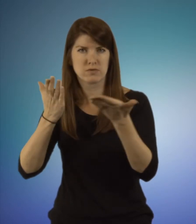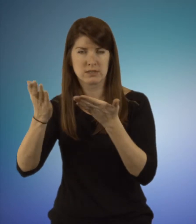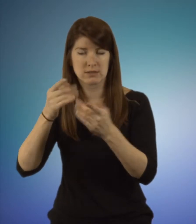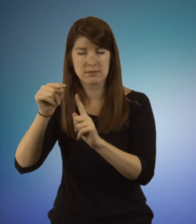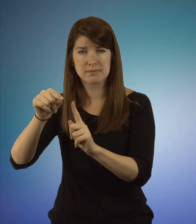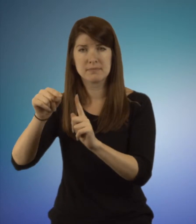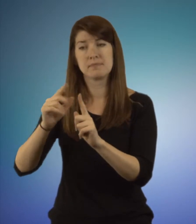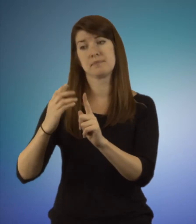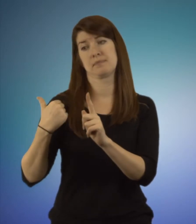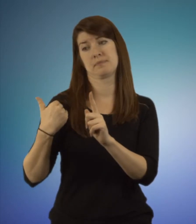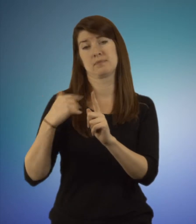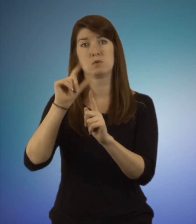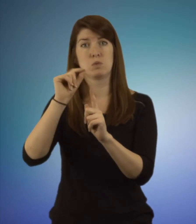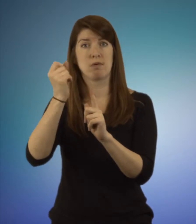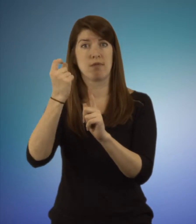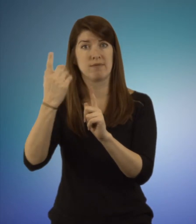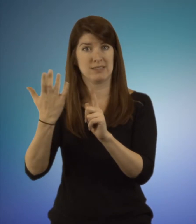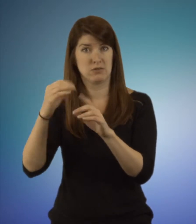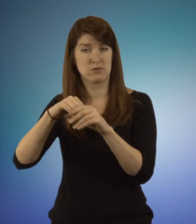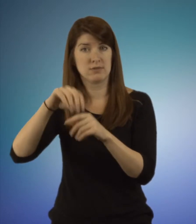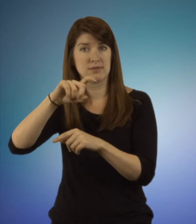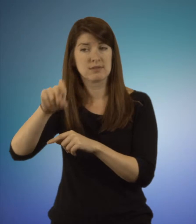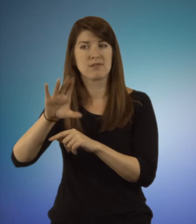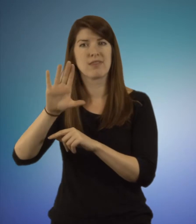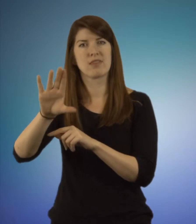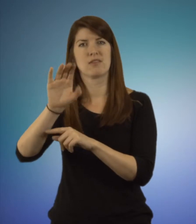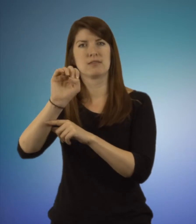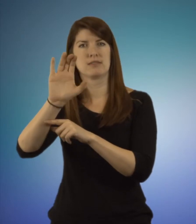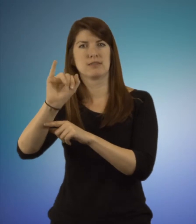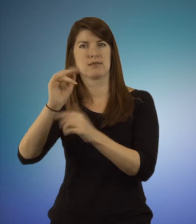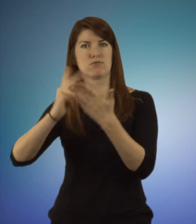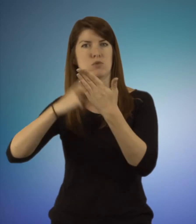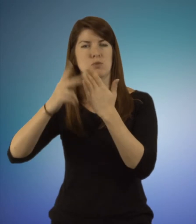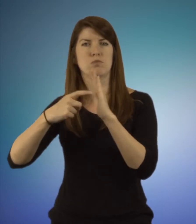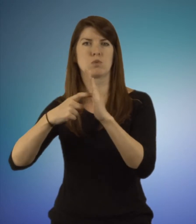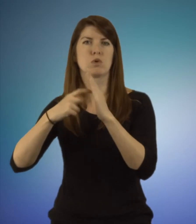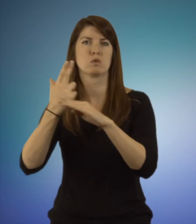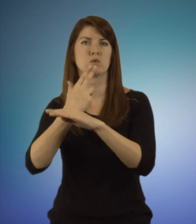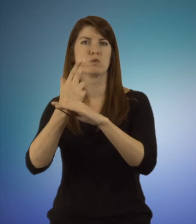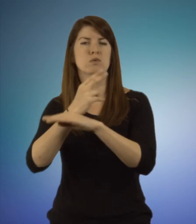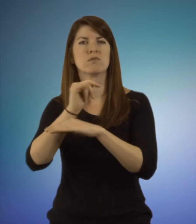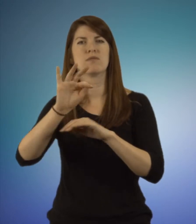Específicamente para Texas en 2011, DARS, al que me referí antes como el Departamento de